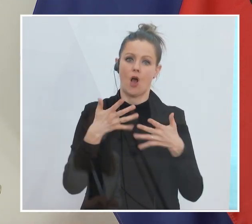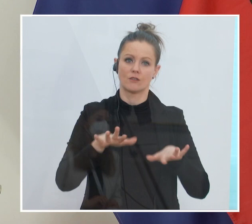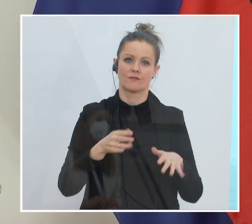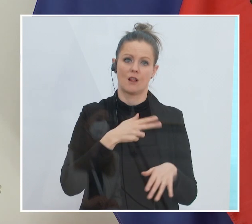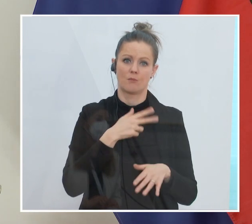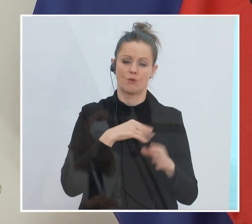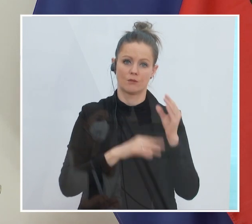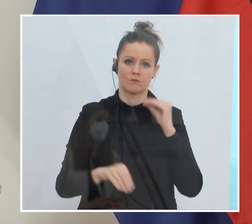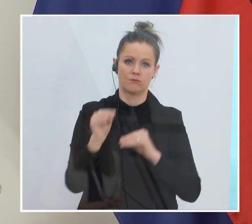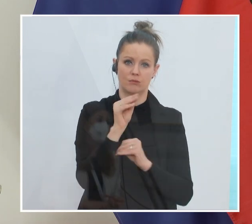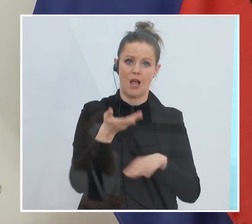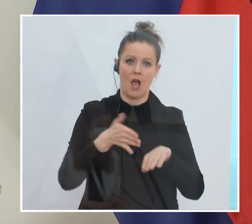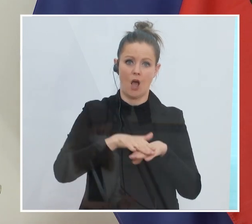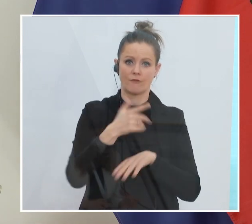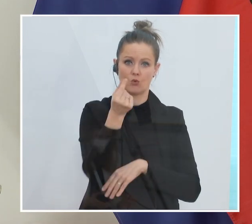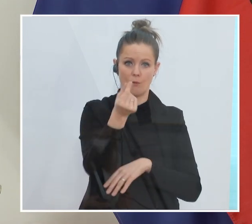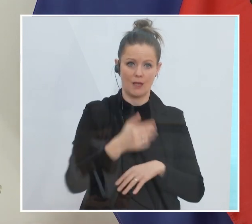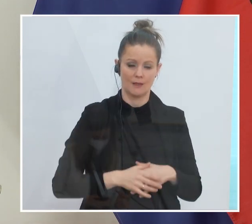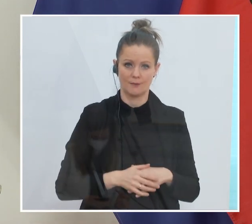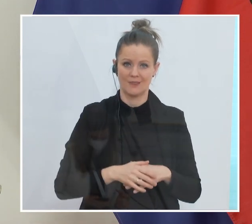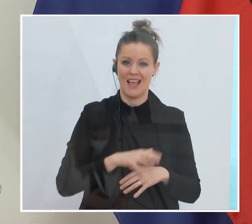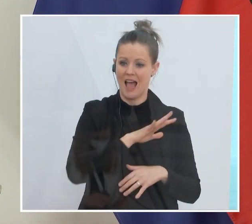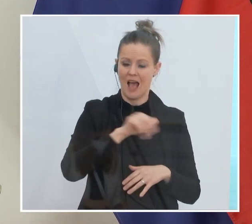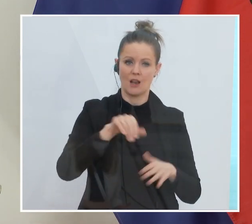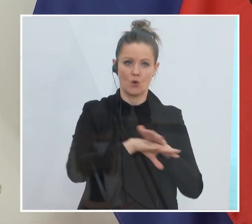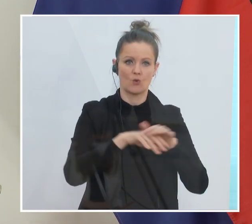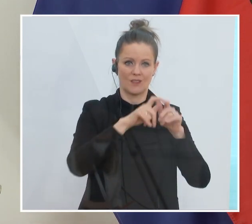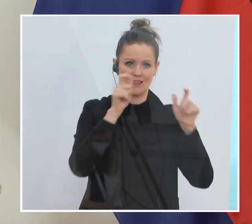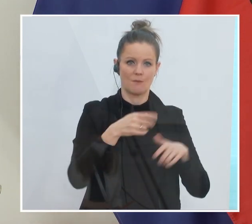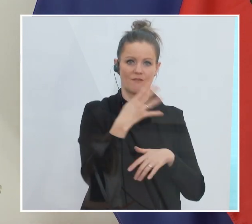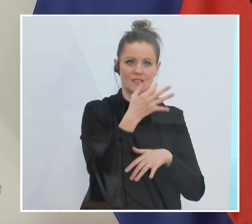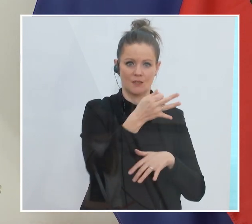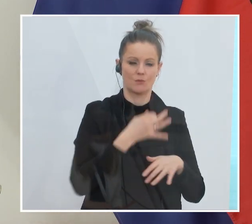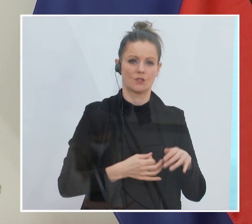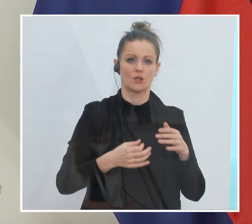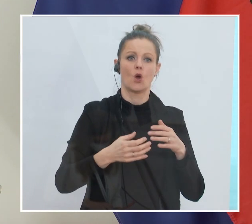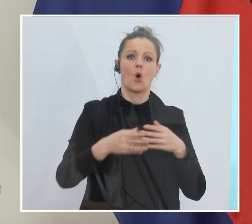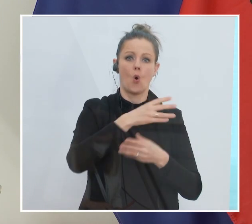Er wird verdoppelt. Jedes Unternehmen, das mindestens 40 Prozent Umsatzrückgang in den